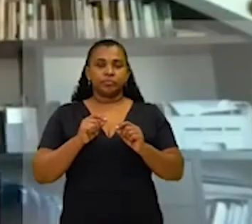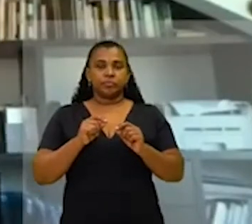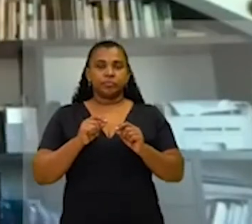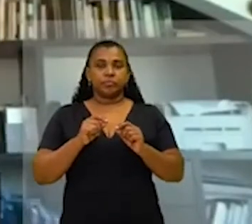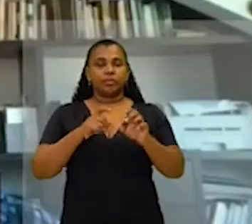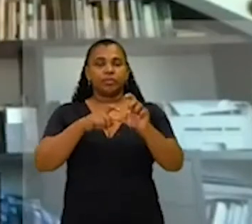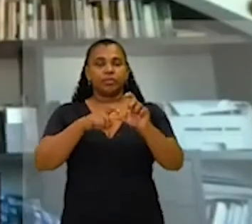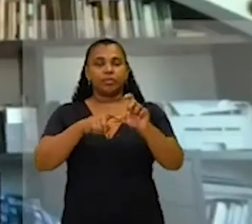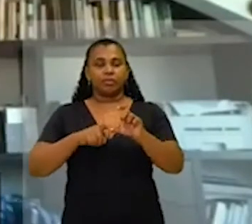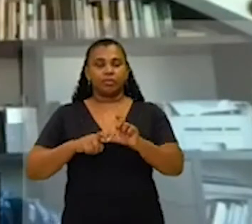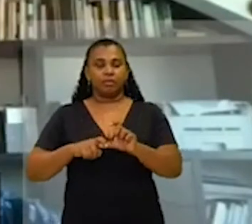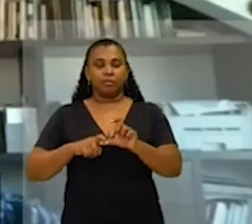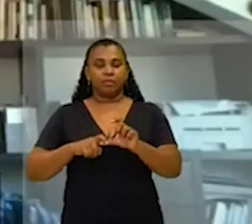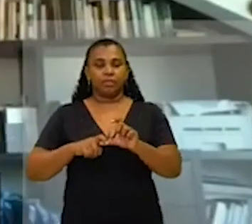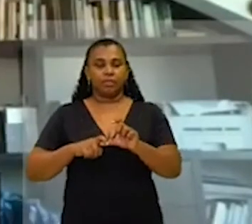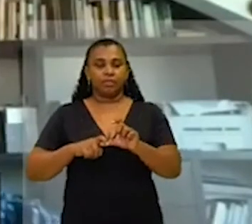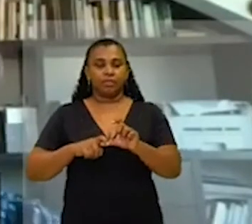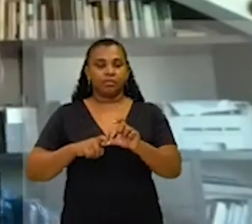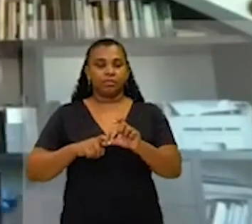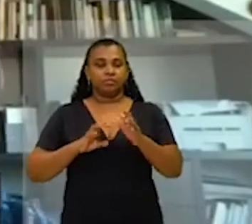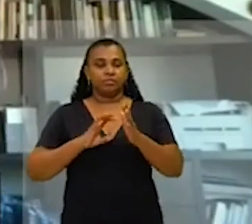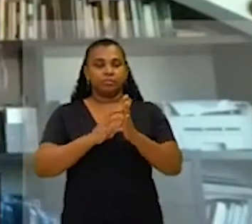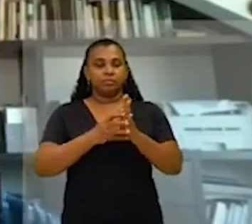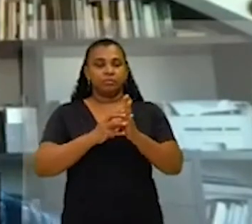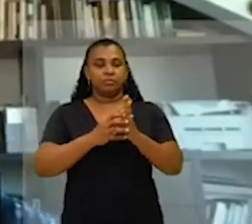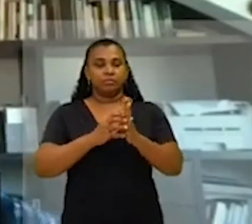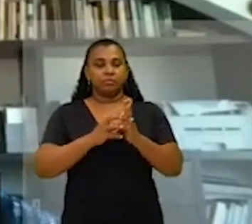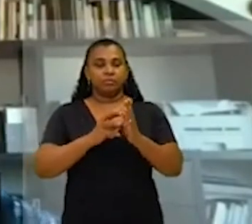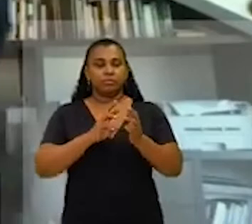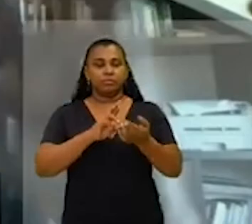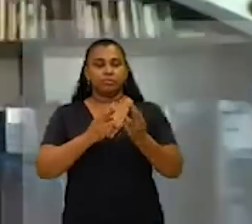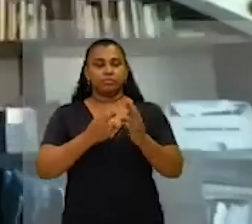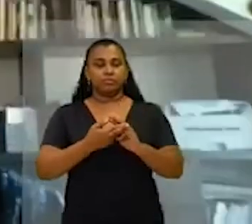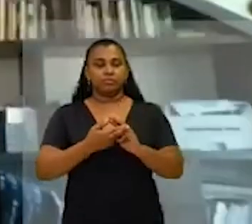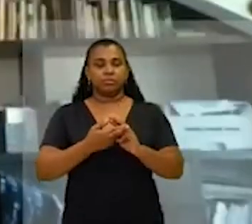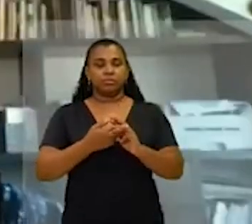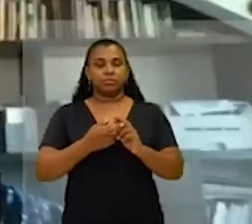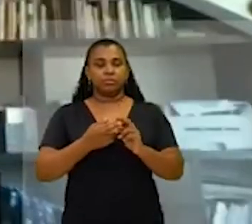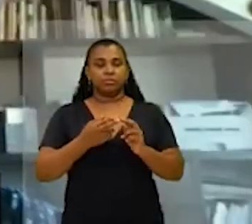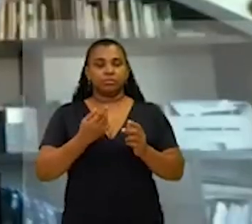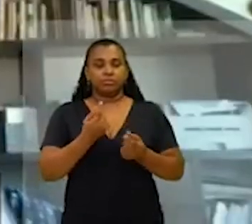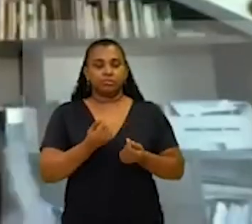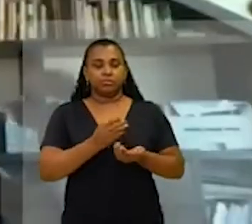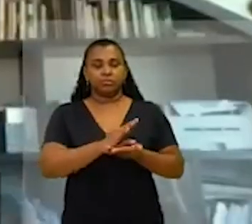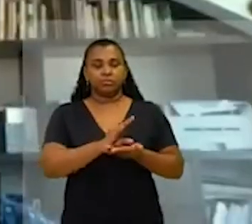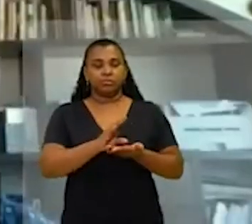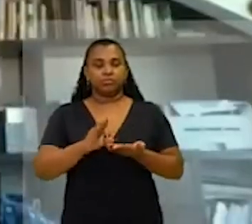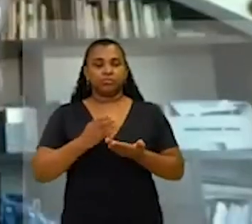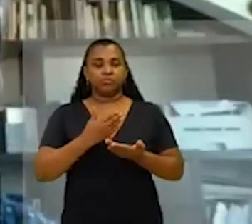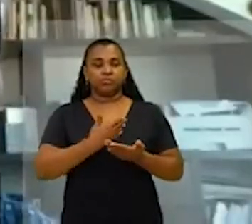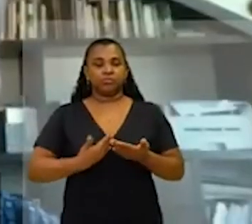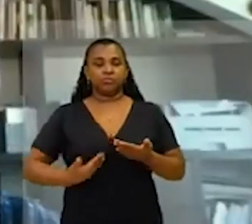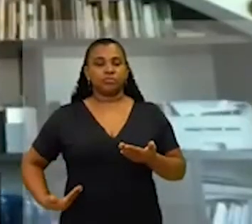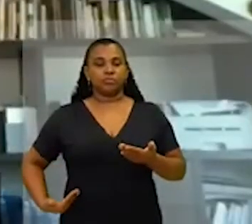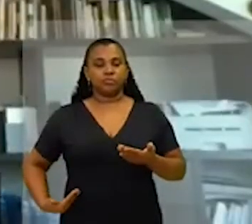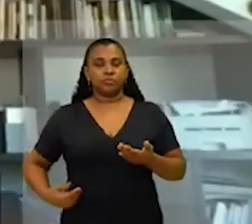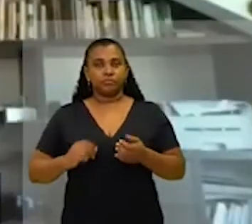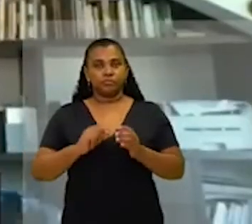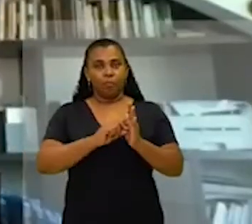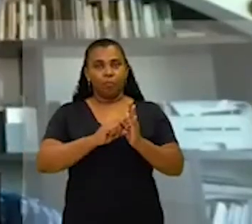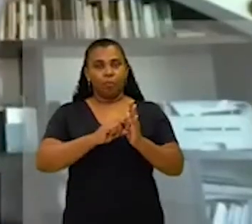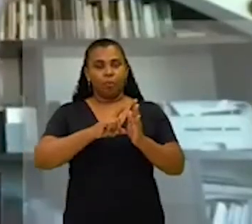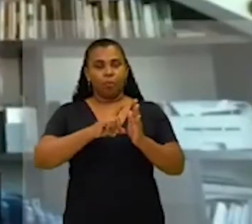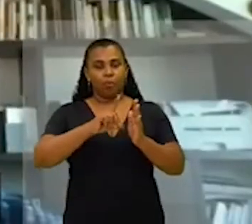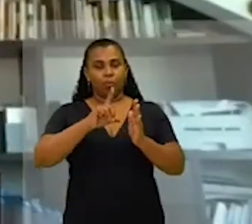do partido com relação ao bem público alvo de concurso público a dependência média dos